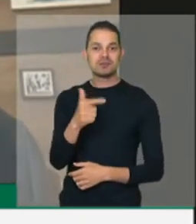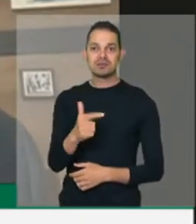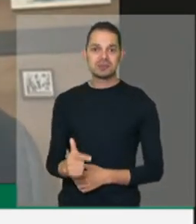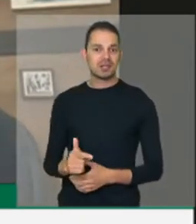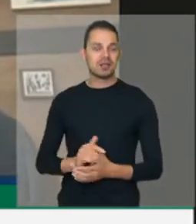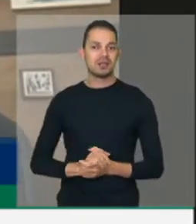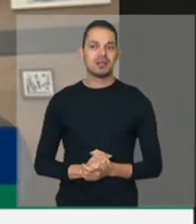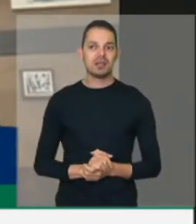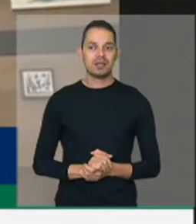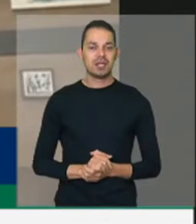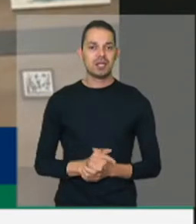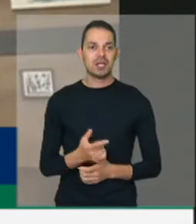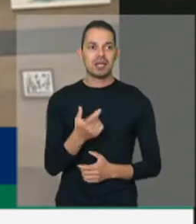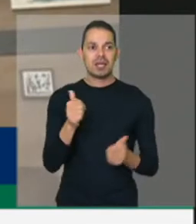COMPRAR SEU QUILO DE ARROZ OU